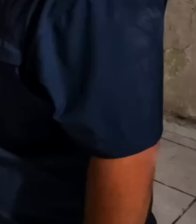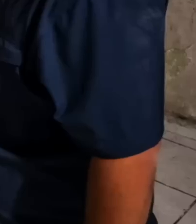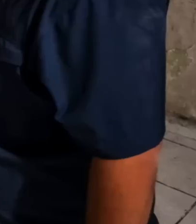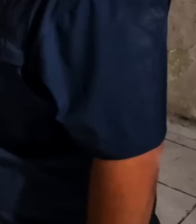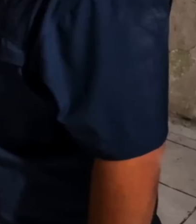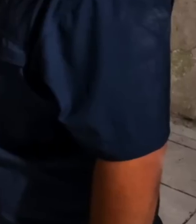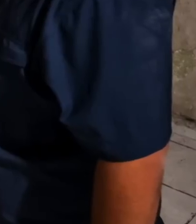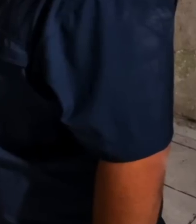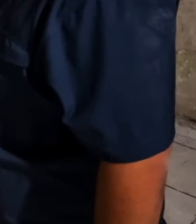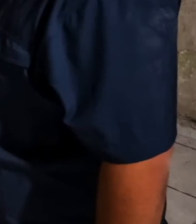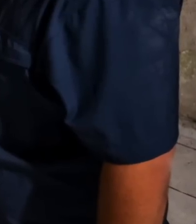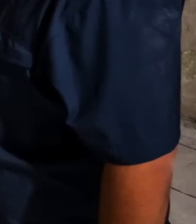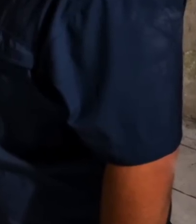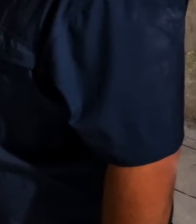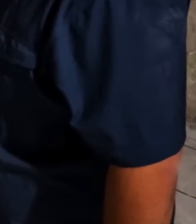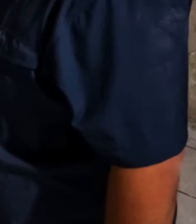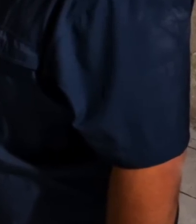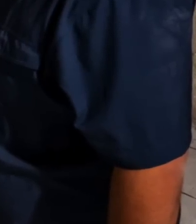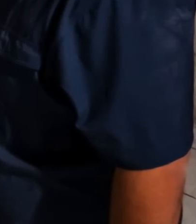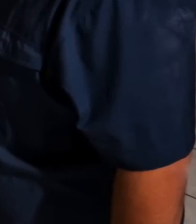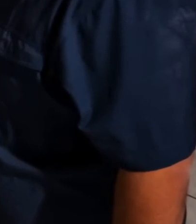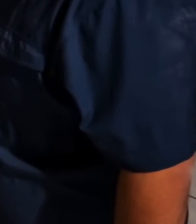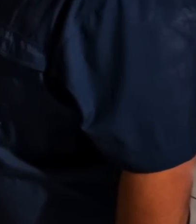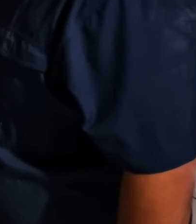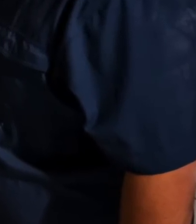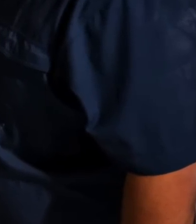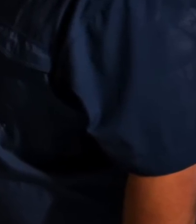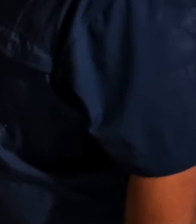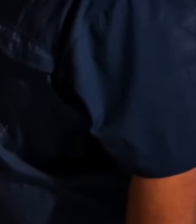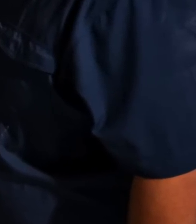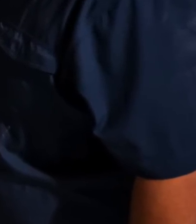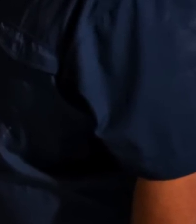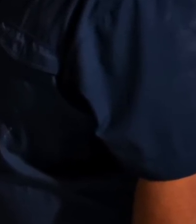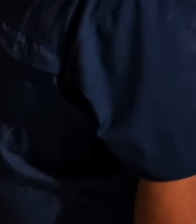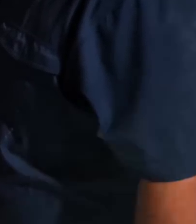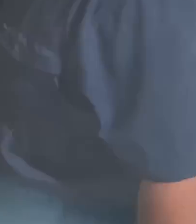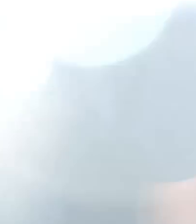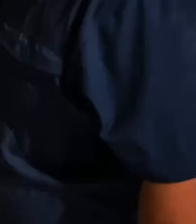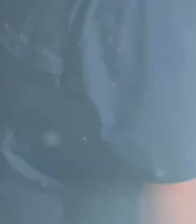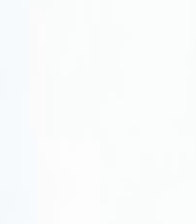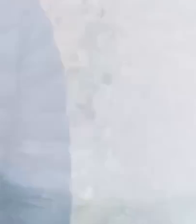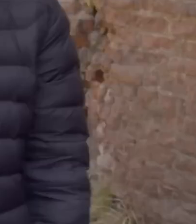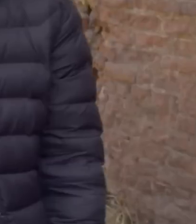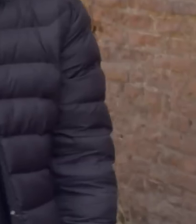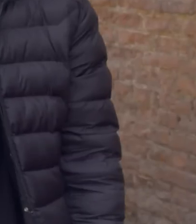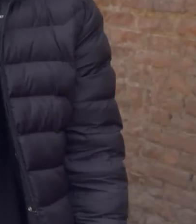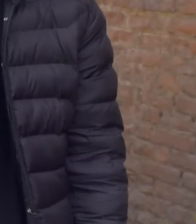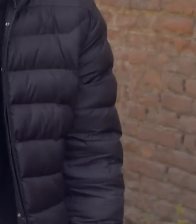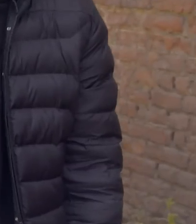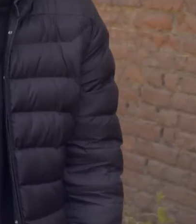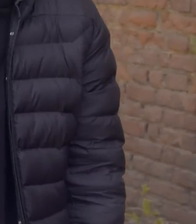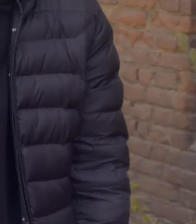reportaje de este medio estadounidense ya que solo se trata de un montaje engañando